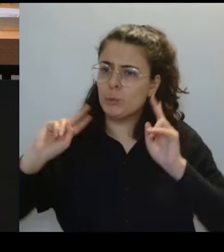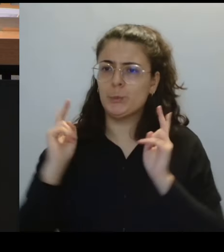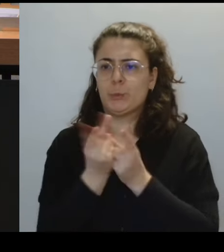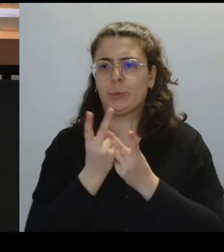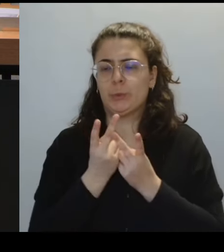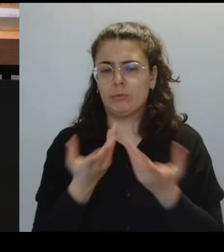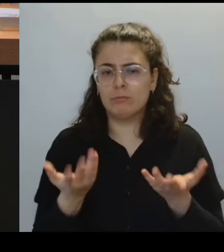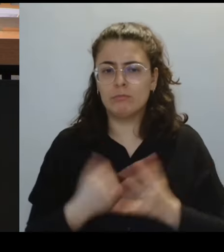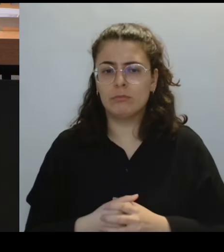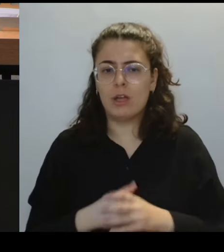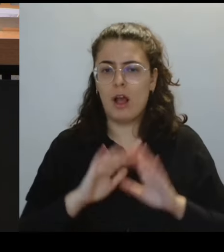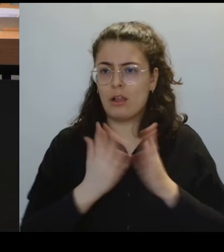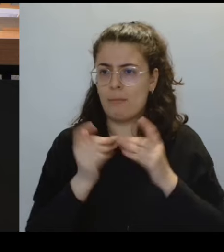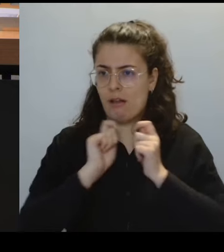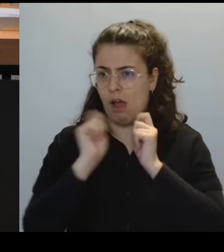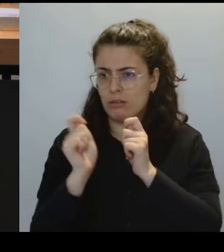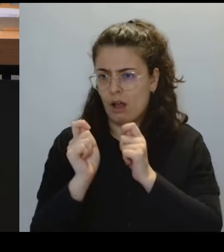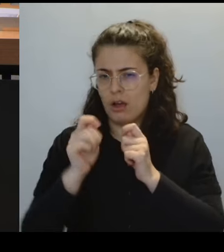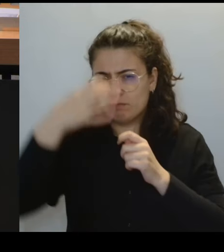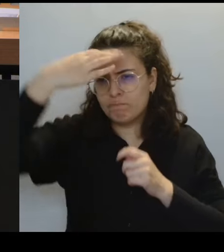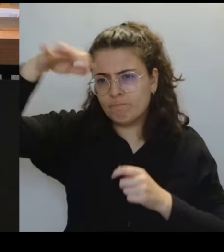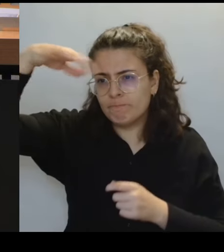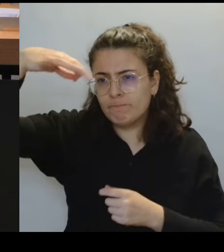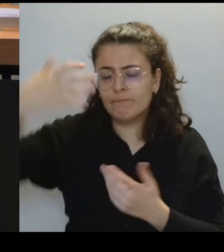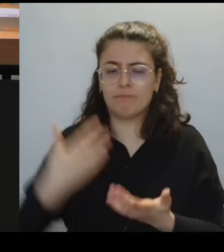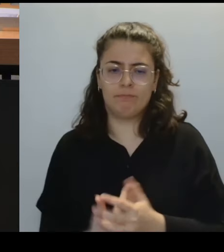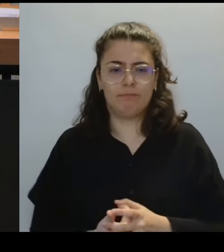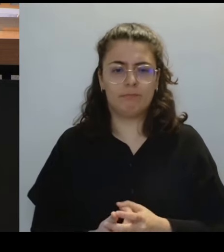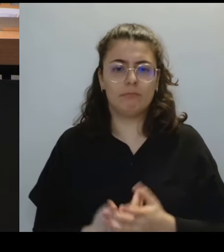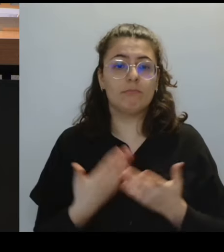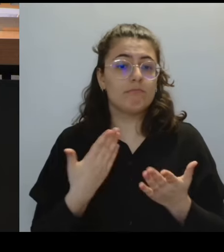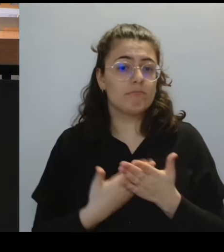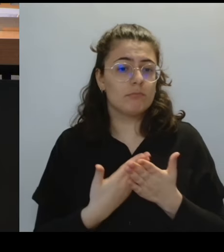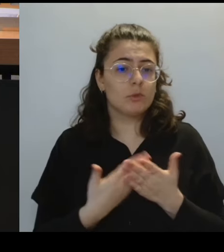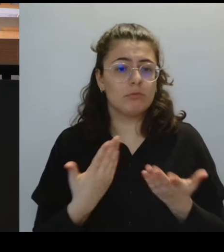Denn in der Abfolge zu den regelmäßigen Untersuchungen von Kindern und Jugendlichen klafft eine Lücke.